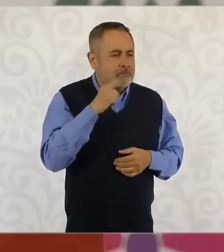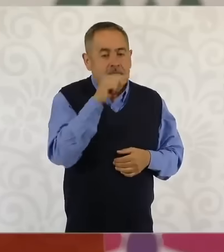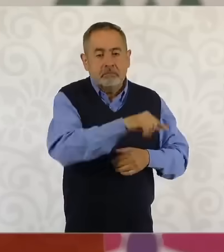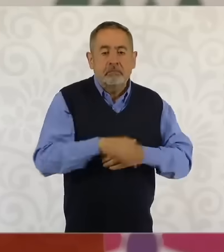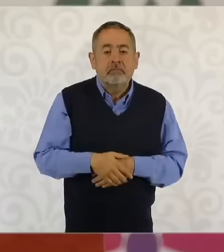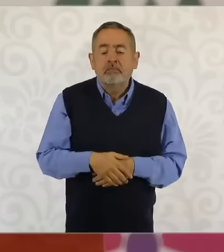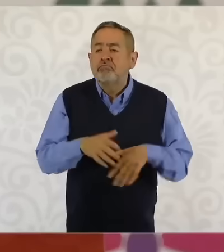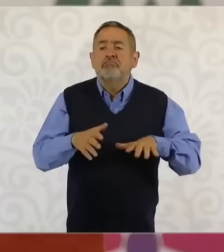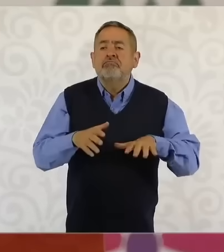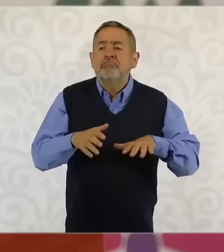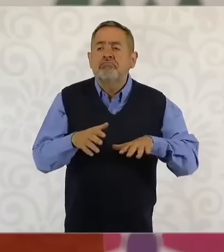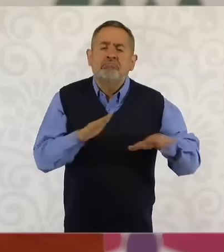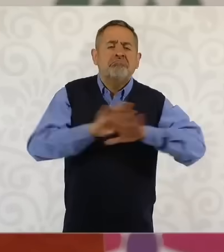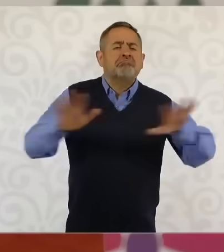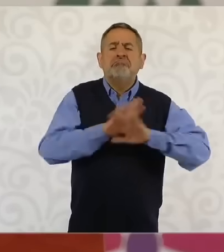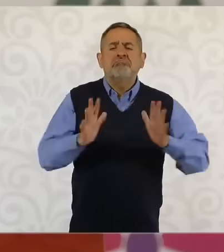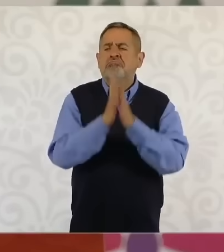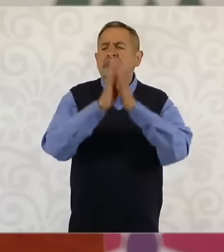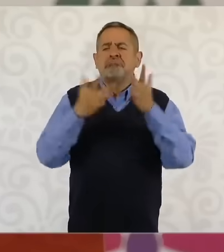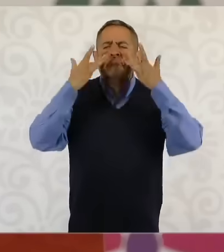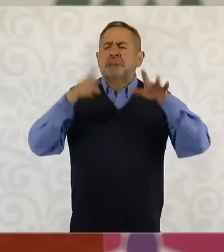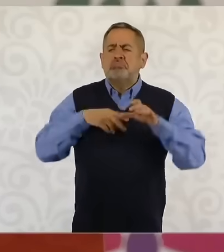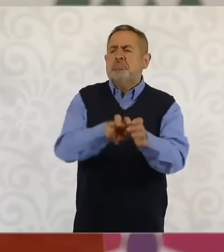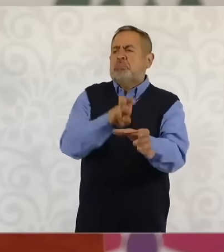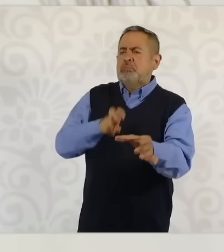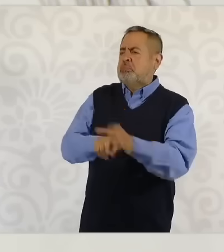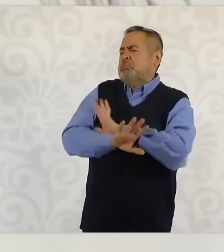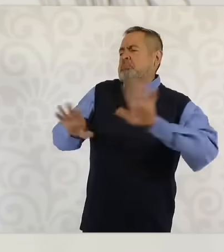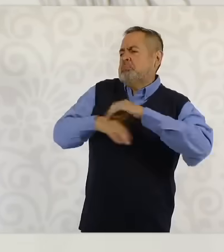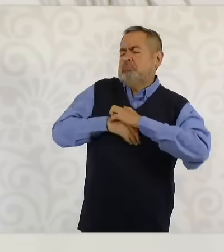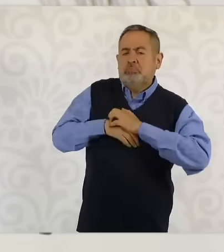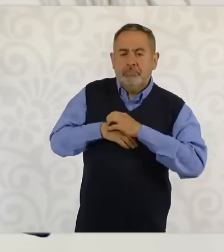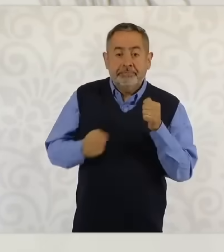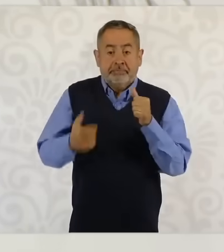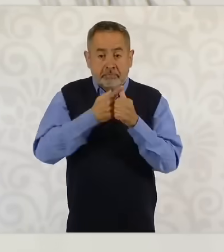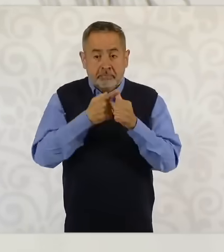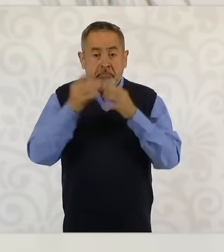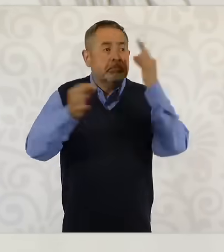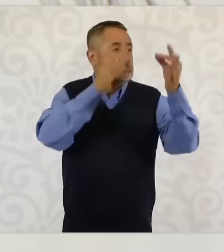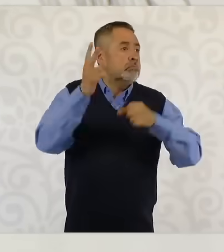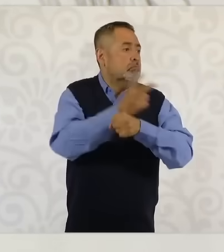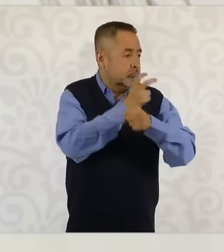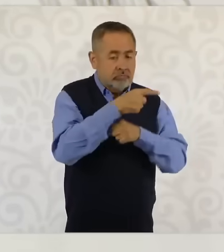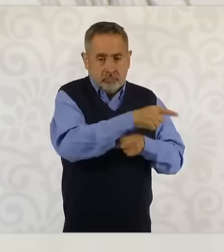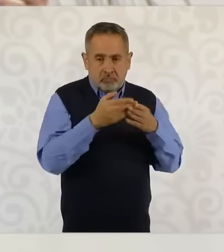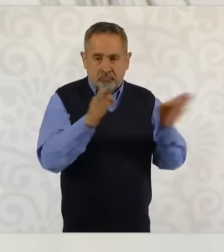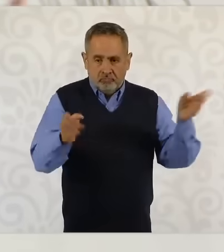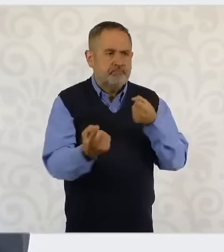camino Diceron que mejor no participaban primero abrieron su convocatoria se inscribieron y luego